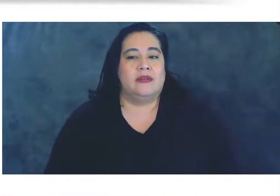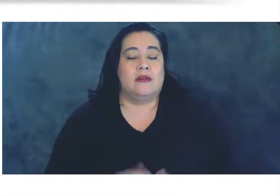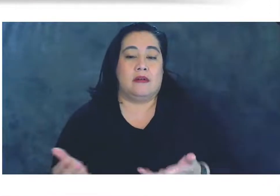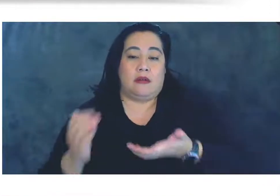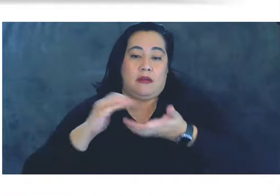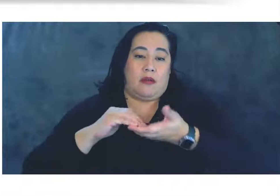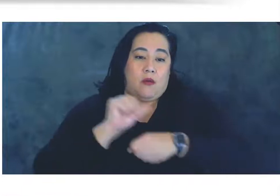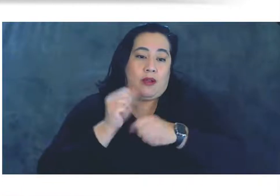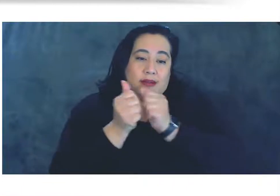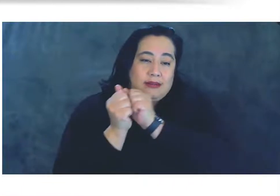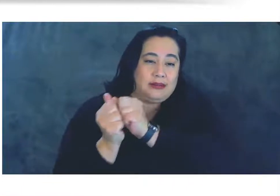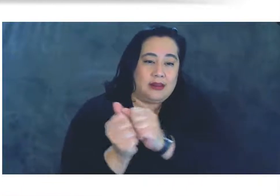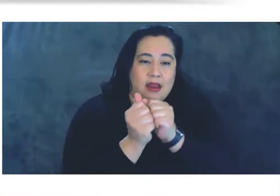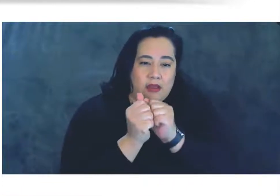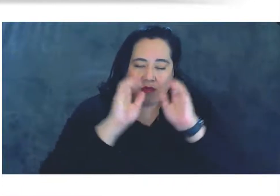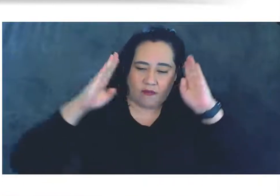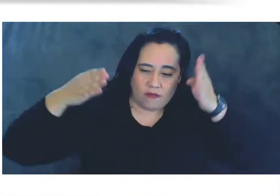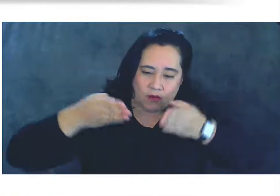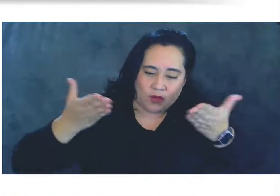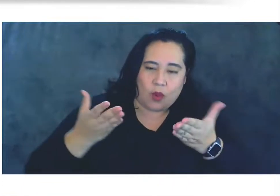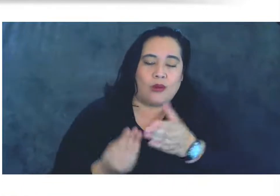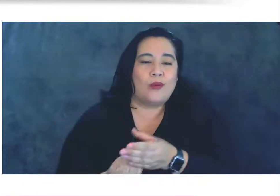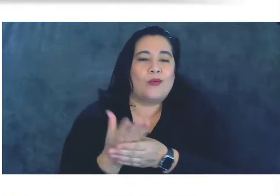La colaboración centrada en el crecimiento conjunto.